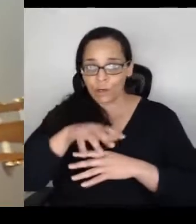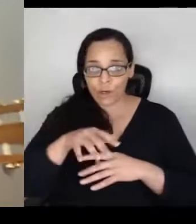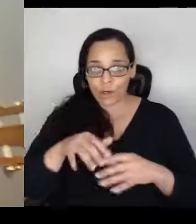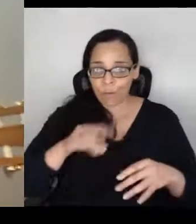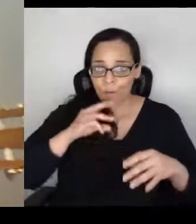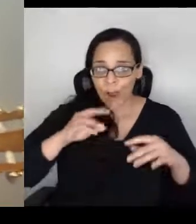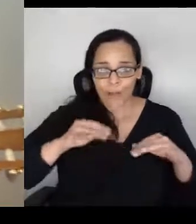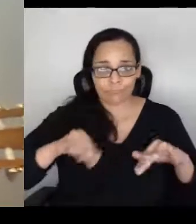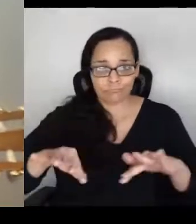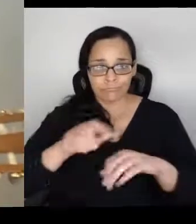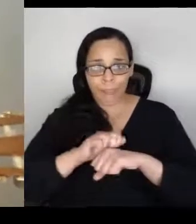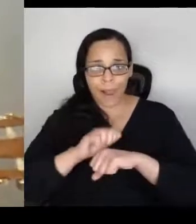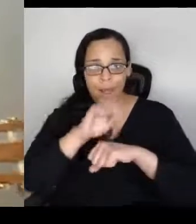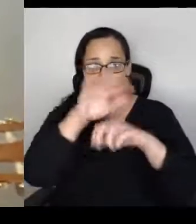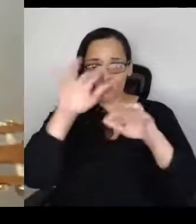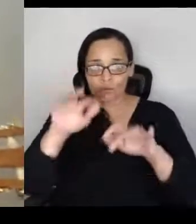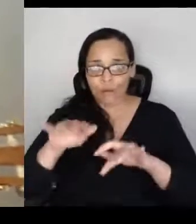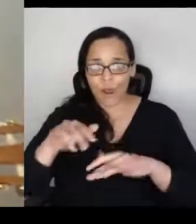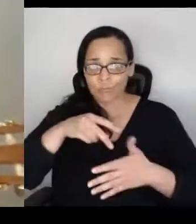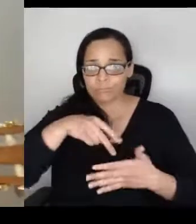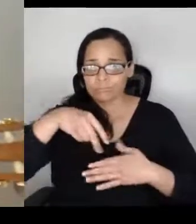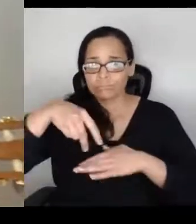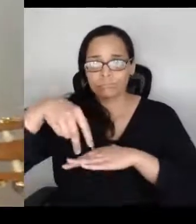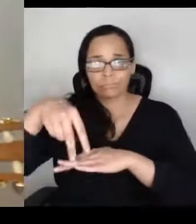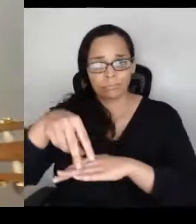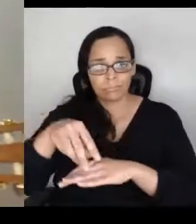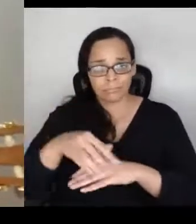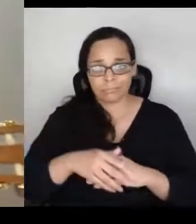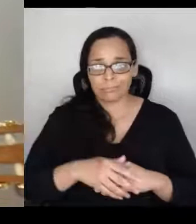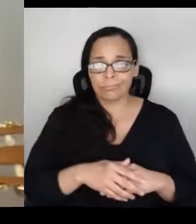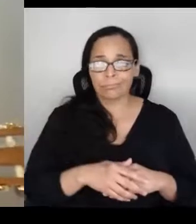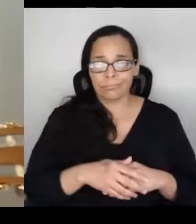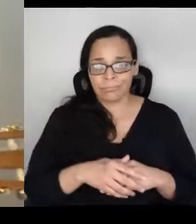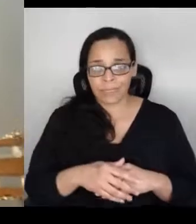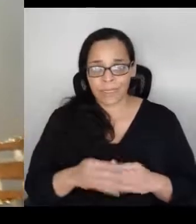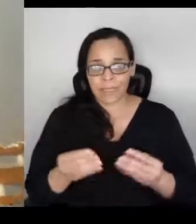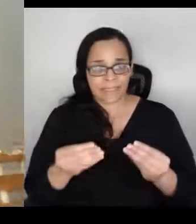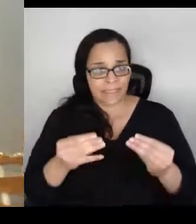Cuntos mas estan buscando